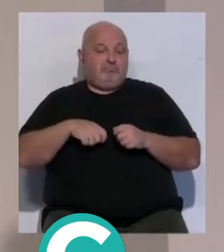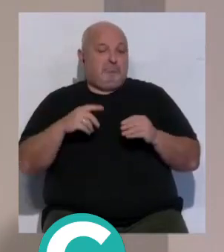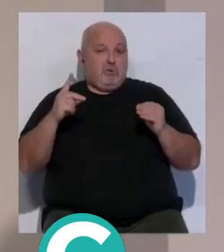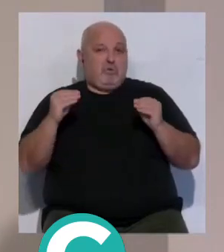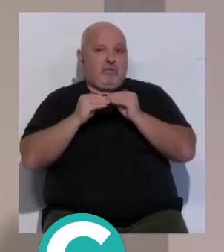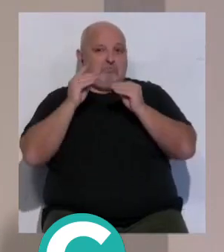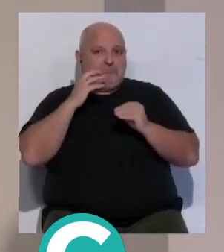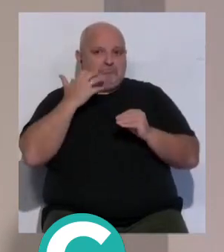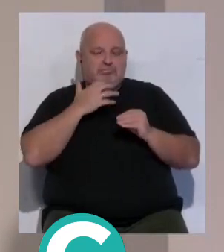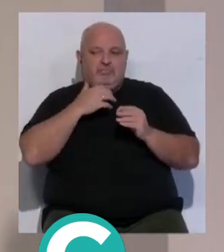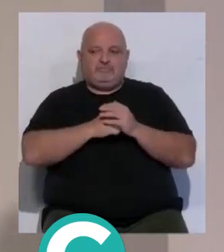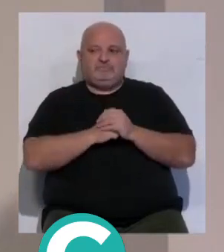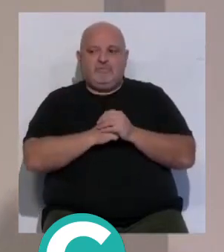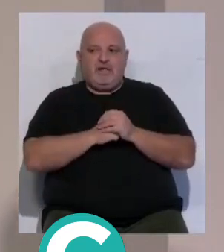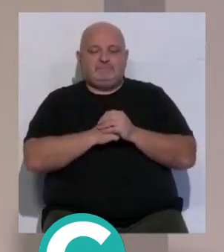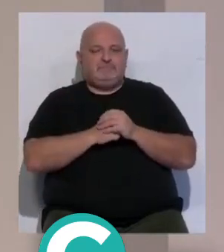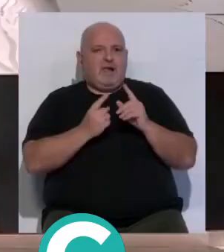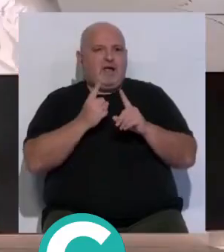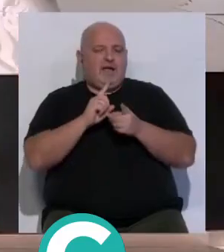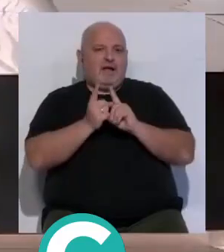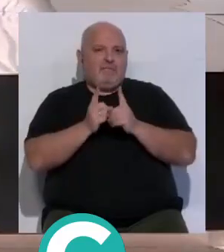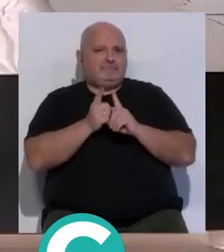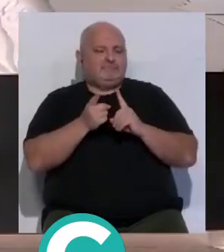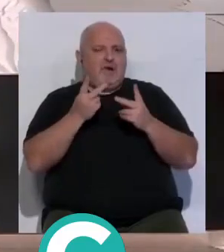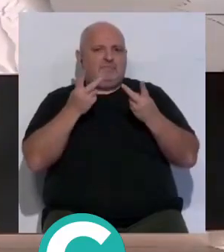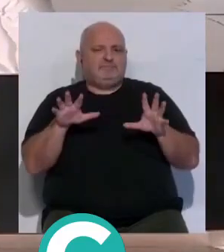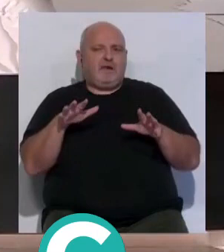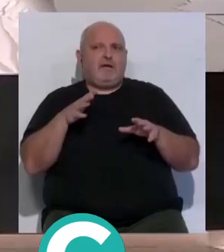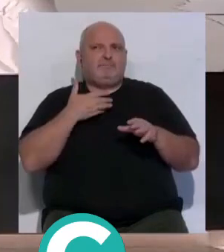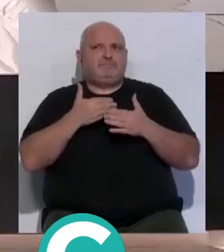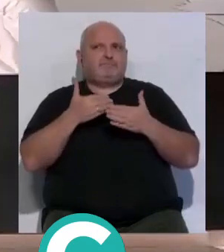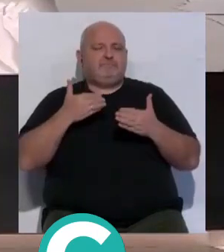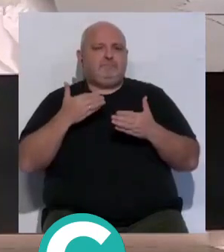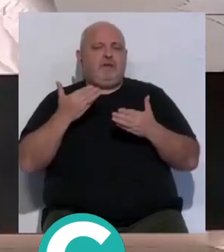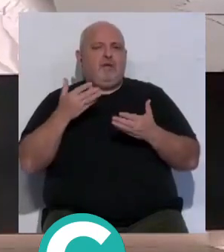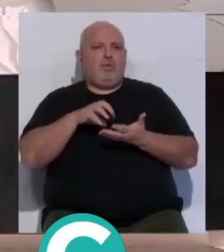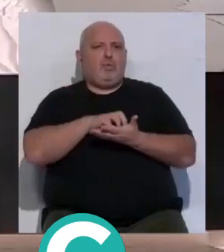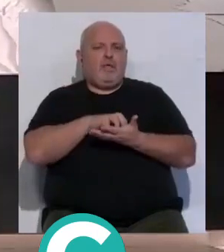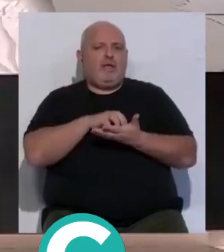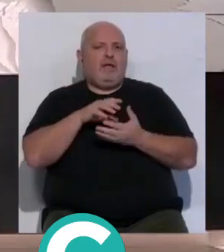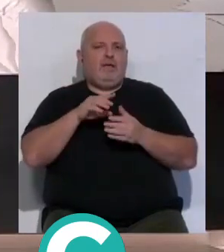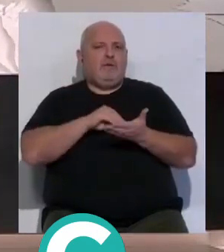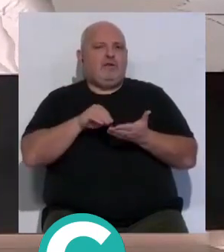eso eso a veces cambia anteriormente era alguien que teníamos dudas los periodistas de que pudiera